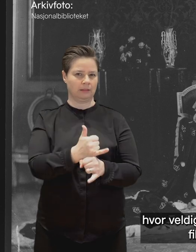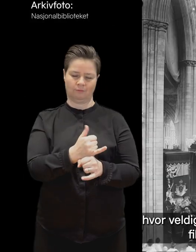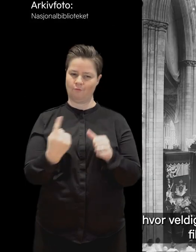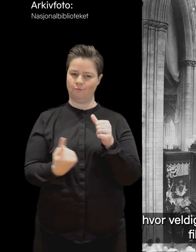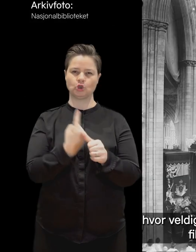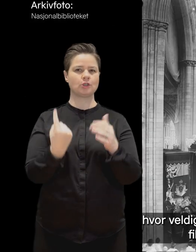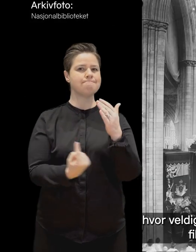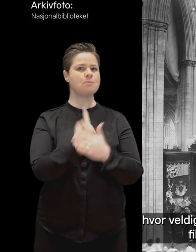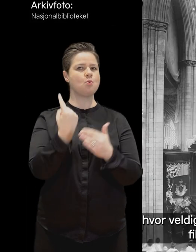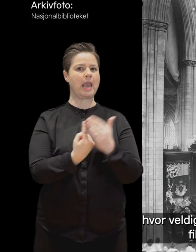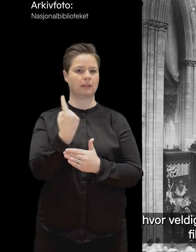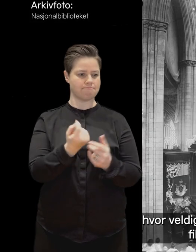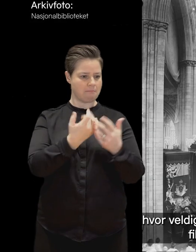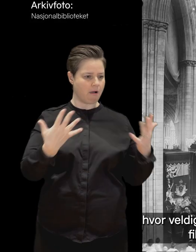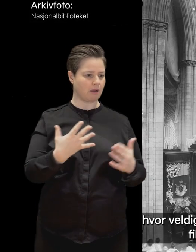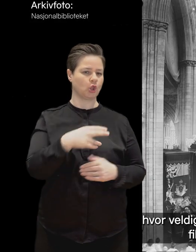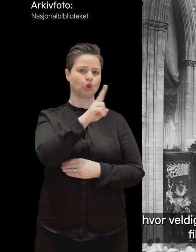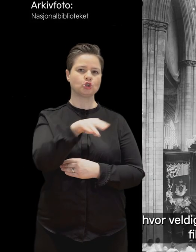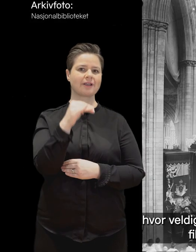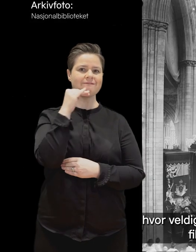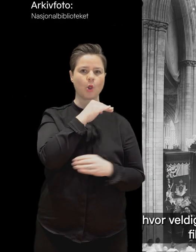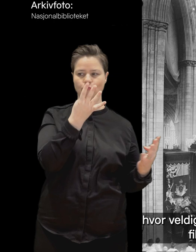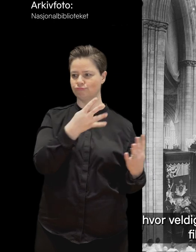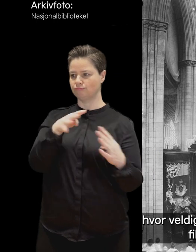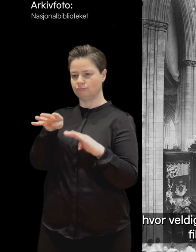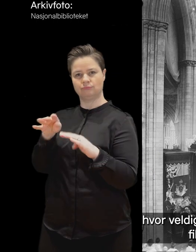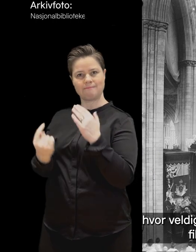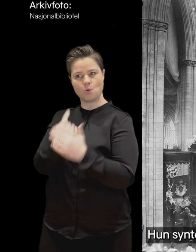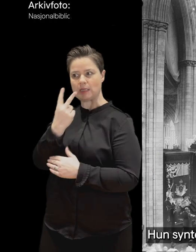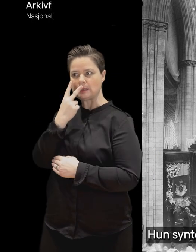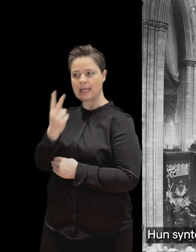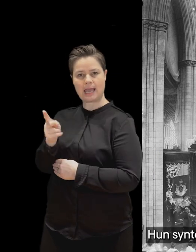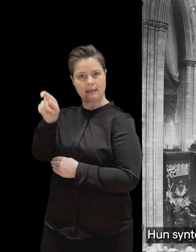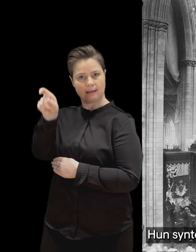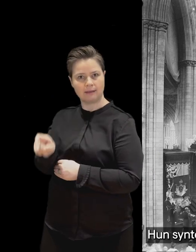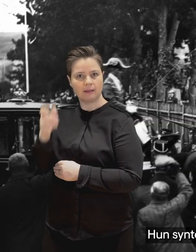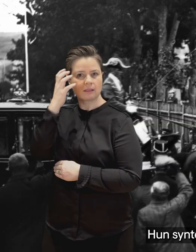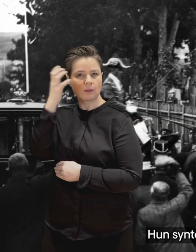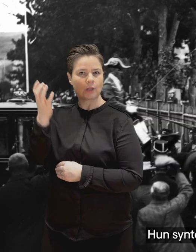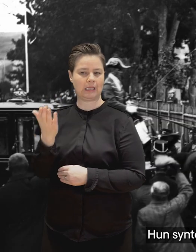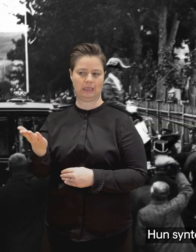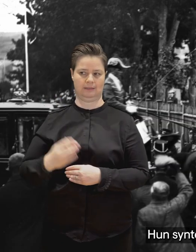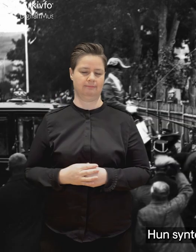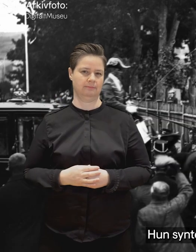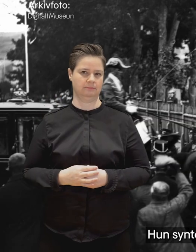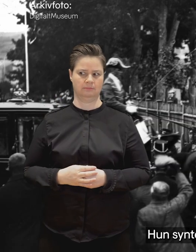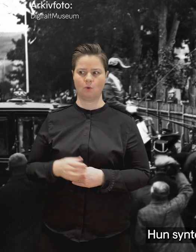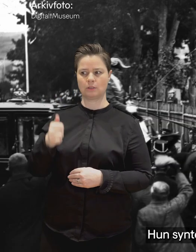hvor veldig mange av det norske folk fikk se dronningen. Hun syntes det var helt forferdelig,